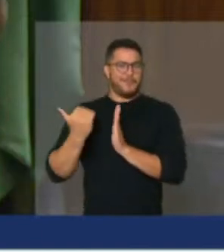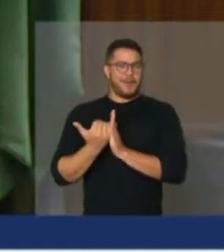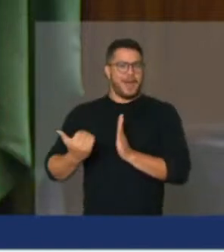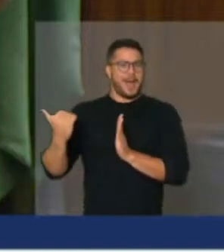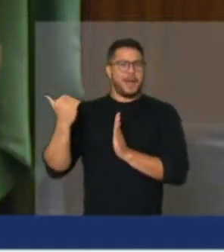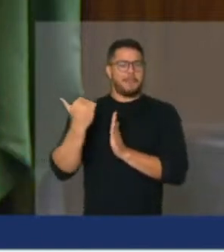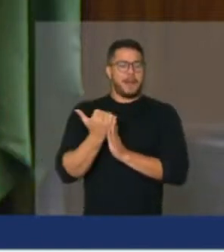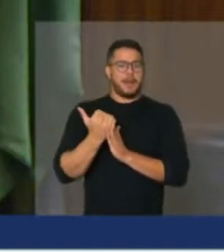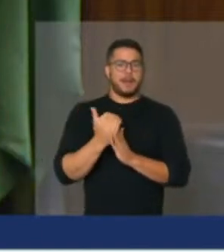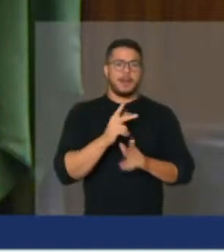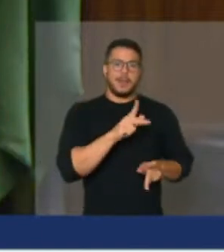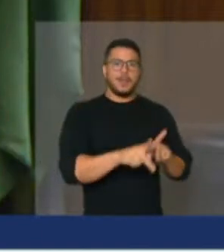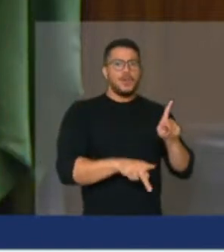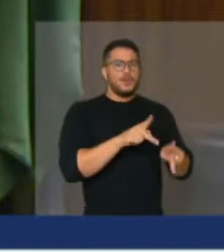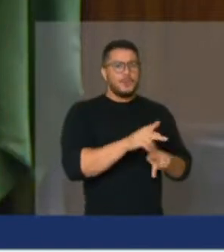ESTÁ CADA VEZ MAIS POBRE. POR